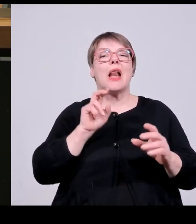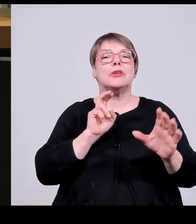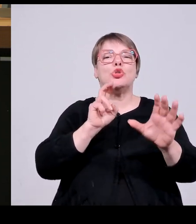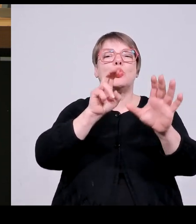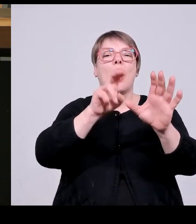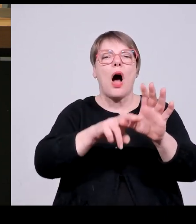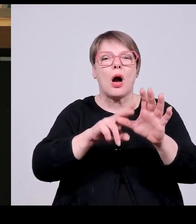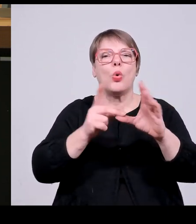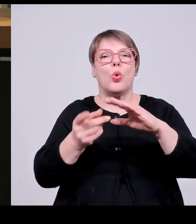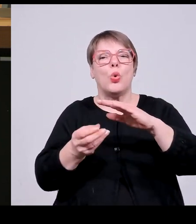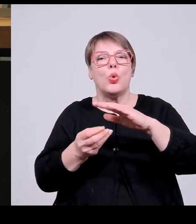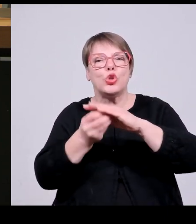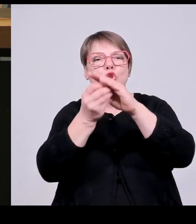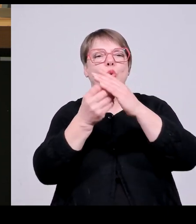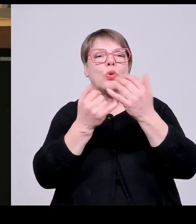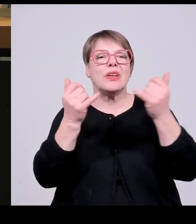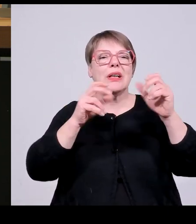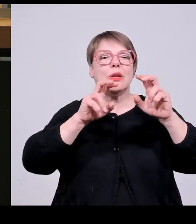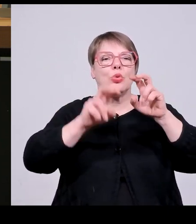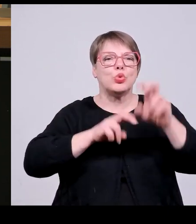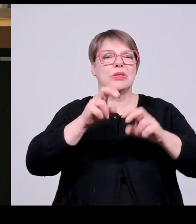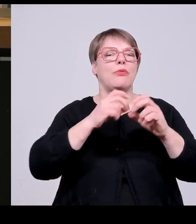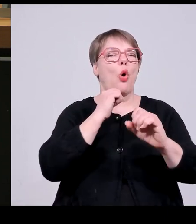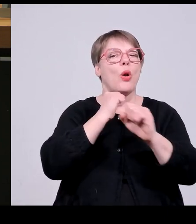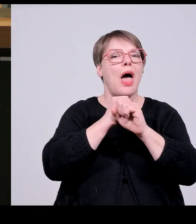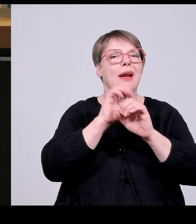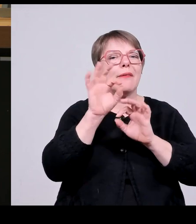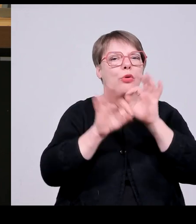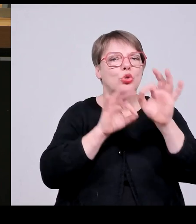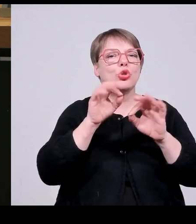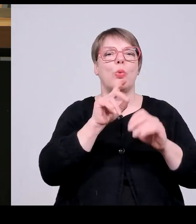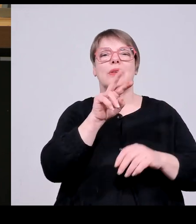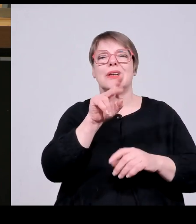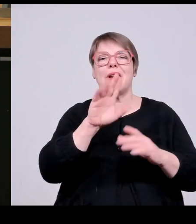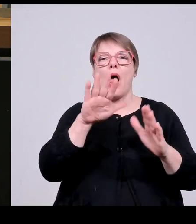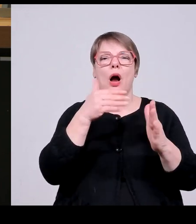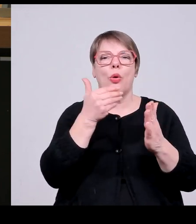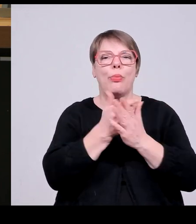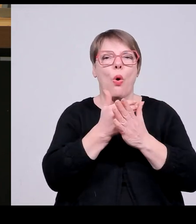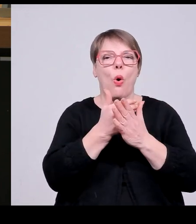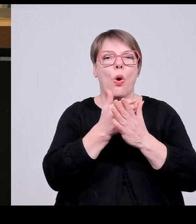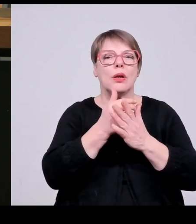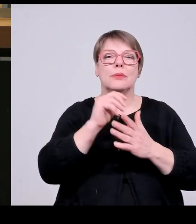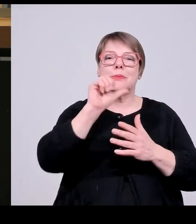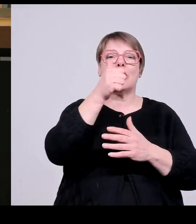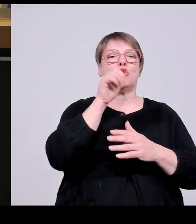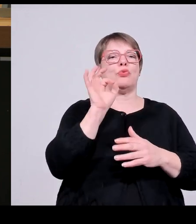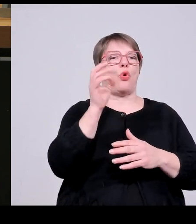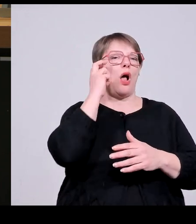und quantitative Standards rechtlich zu verankern, um unsere Bibliotheken zu stärken und in der Zukunft